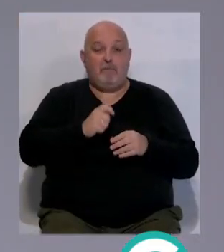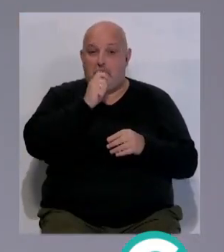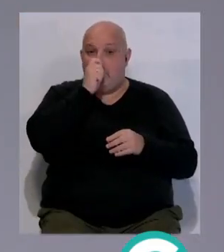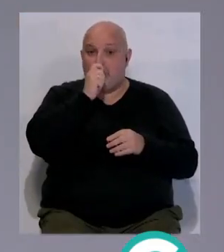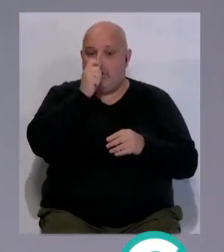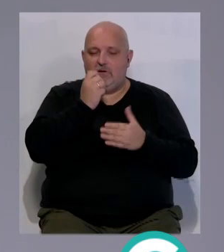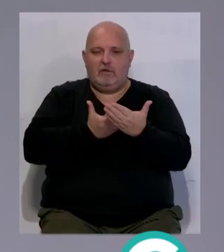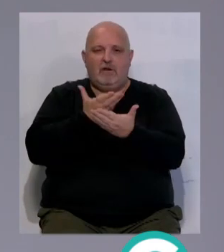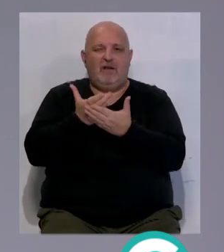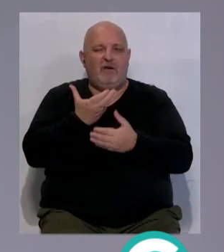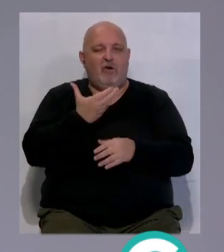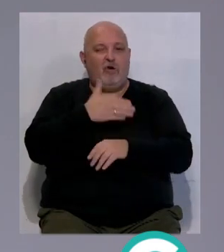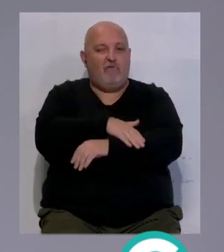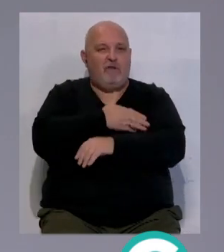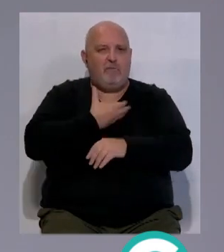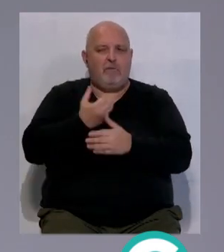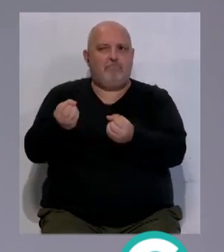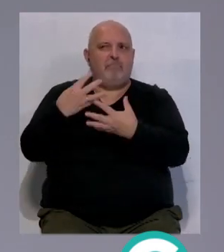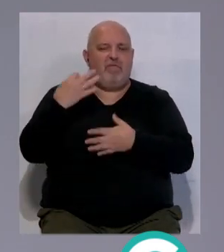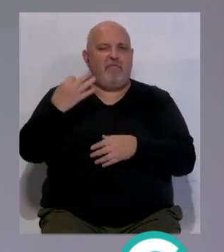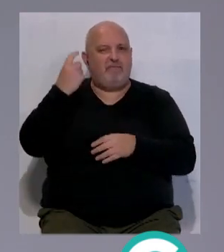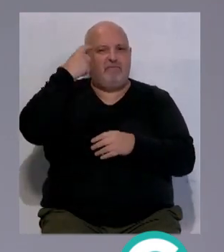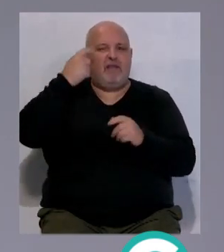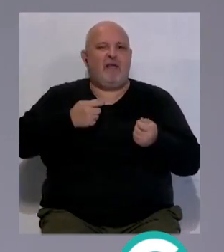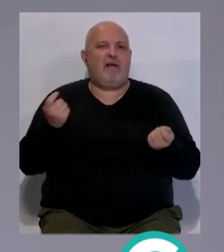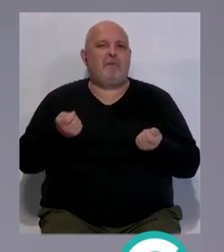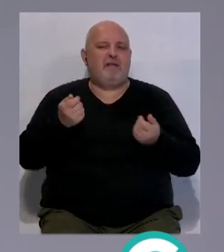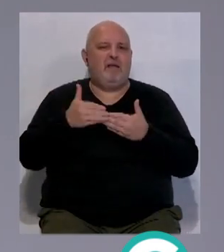solicitado al gobierno municipal información sobre la campaña que llevará el ayuntamiento